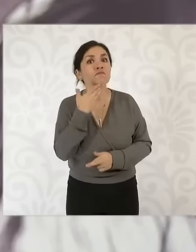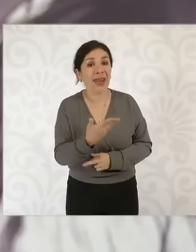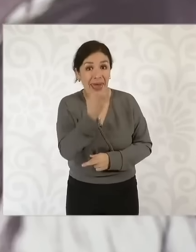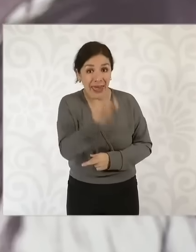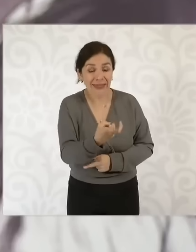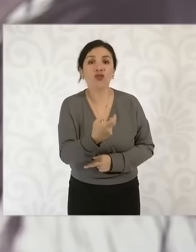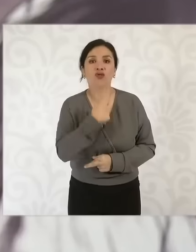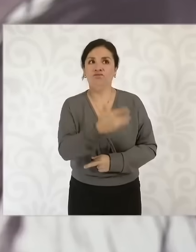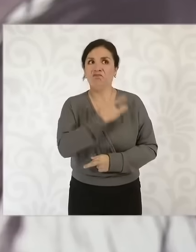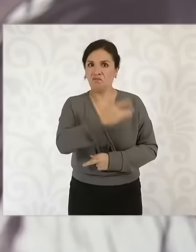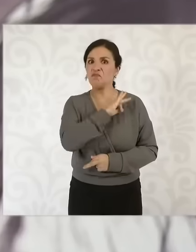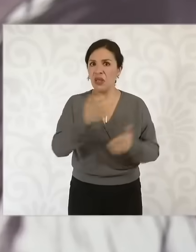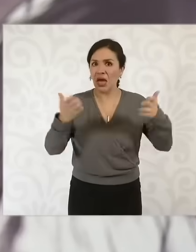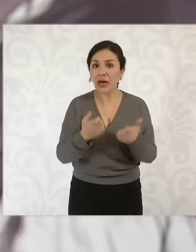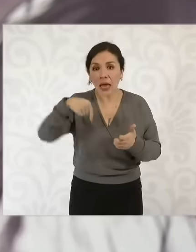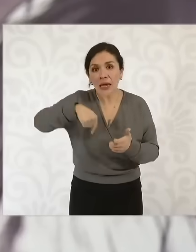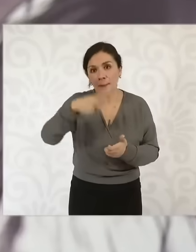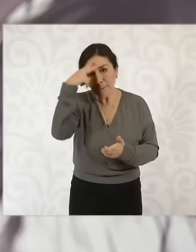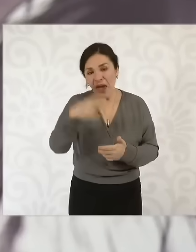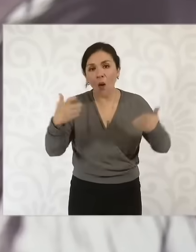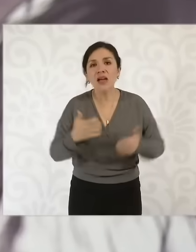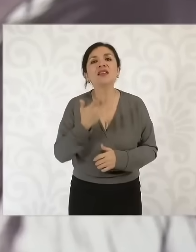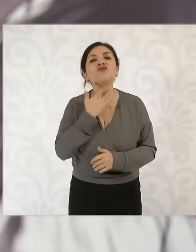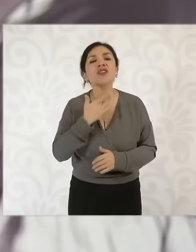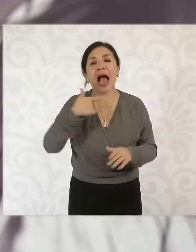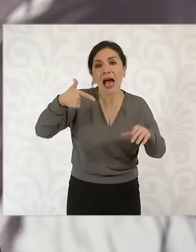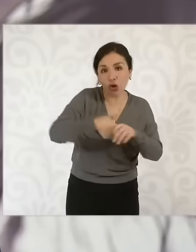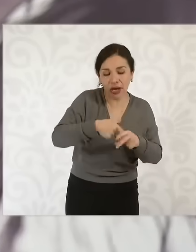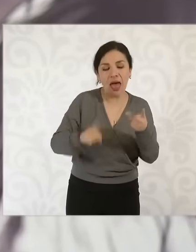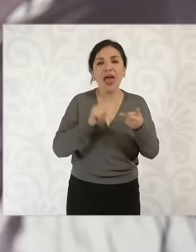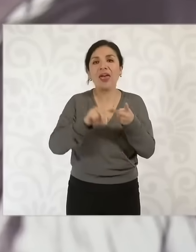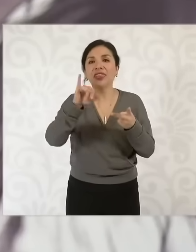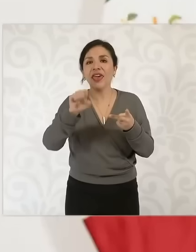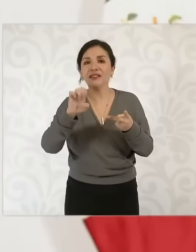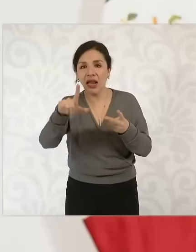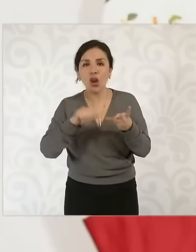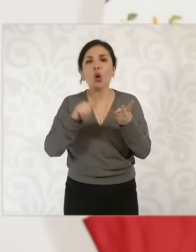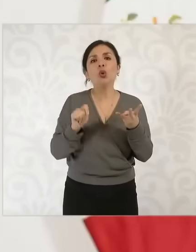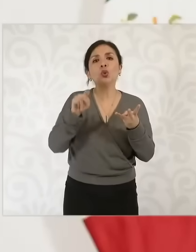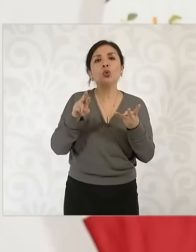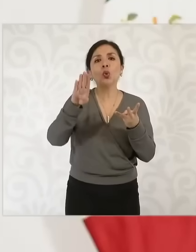consolidar la producción de gasolina, dícele turbosina, eh estamos planteando un proceso